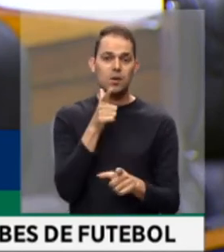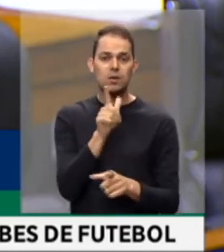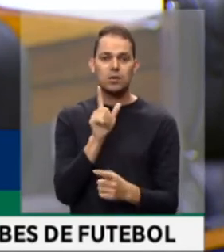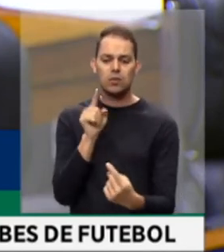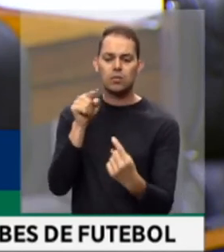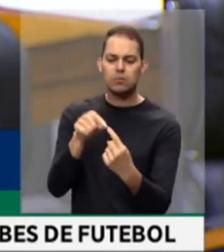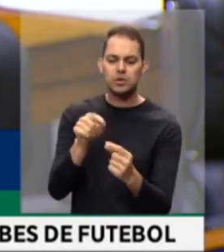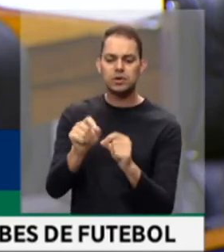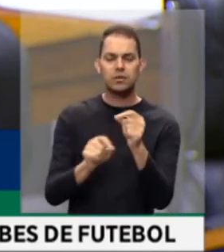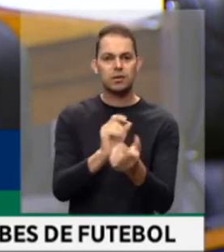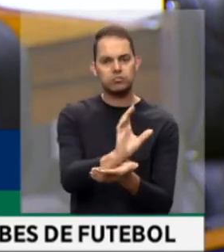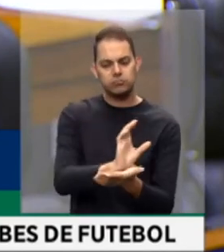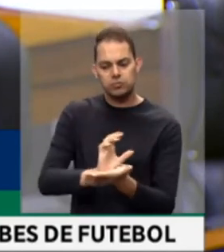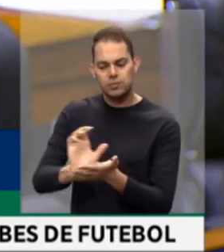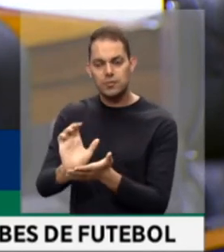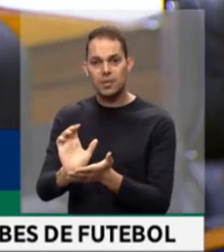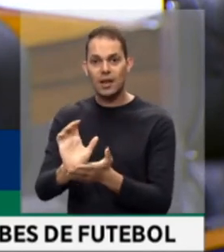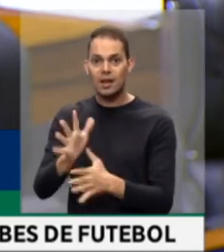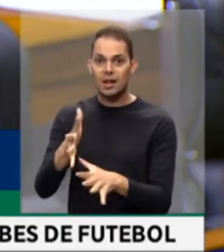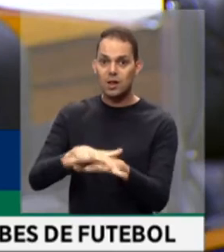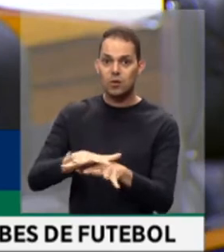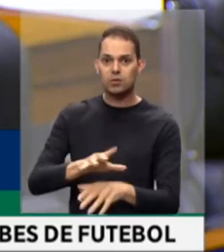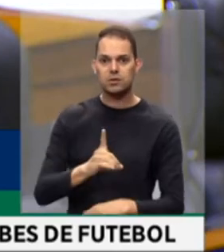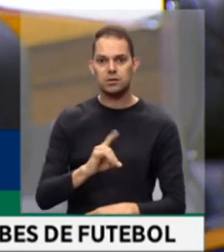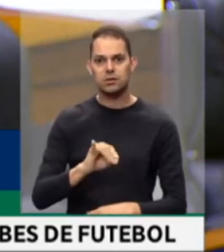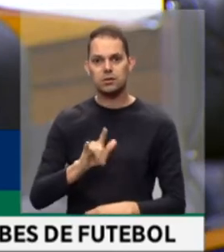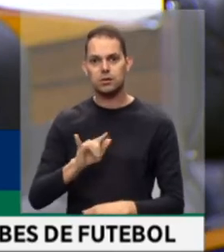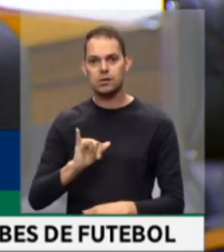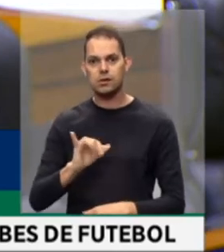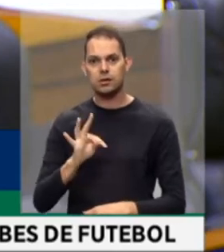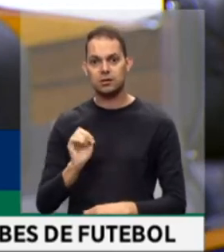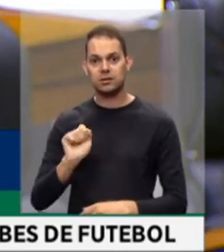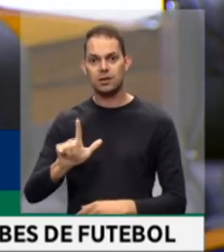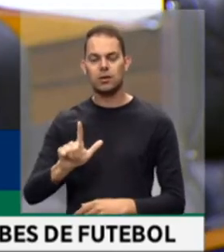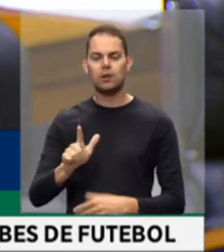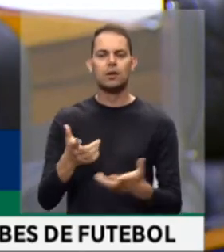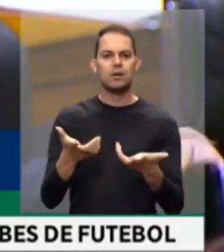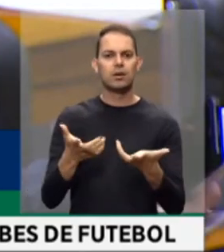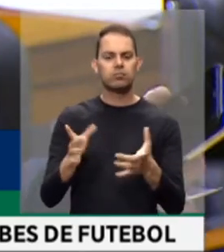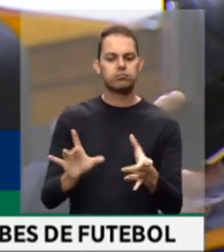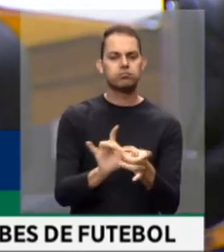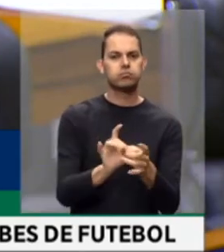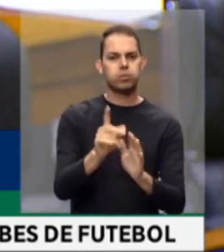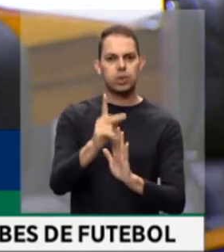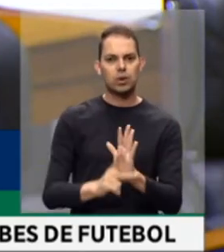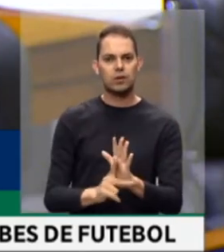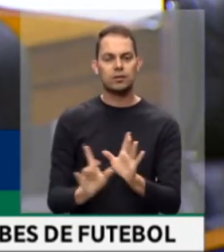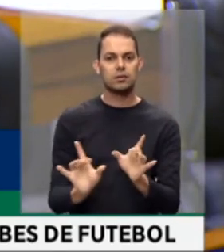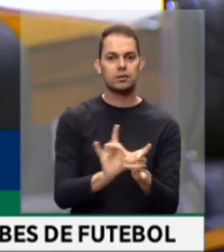SENHOR PRESIDENTE... DE... DE FAZER COM QUE... FOSSEM INVESTIDOS NA INCLUSÃO DIGITAL. EU PEÇO A V.EXA.